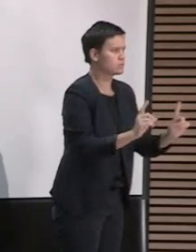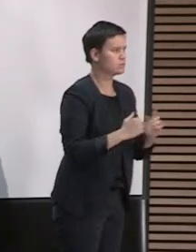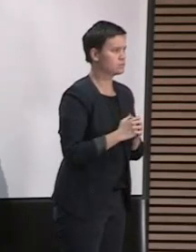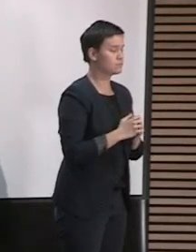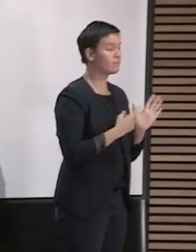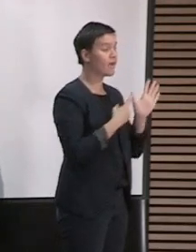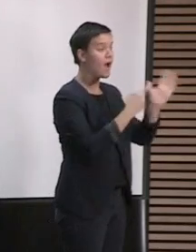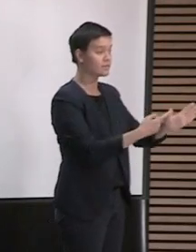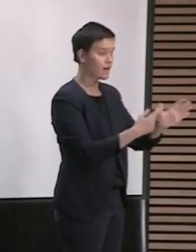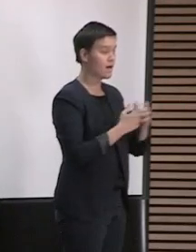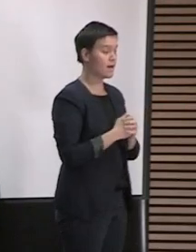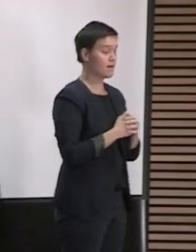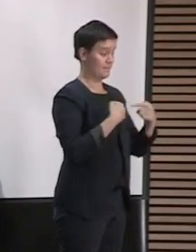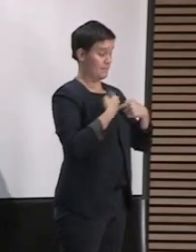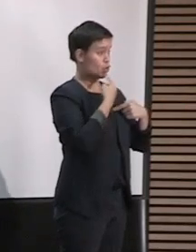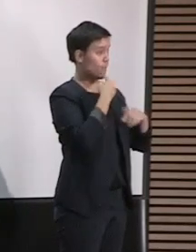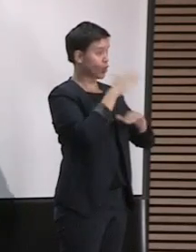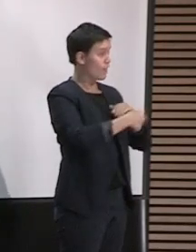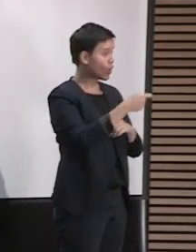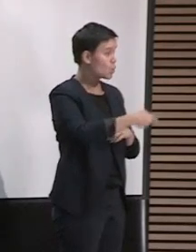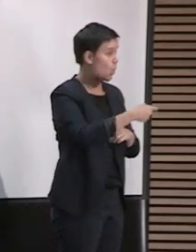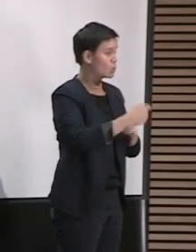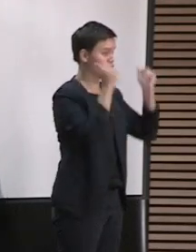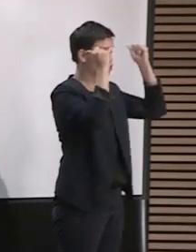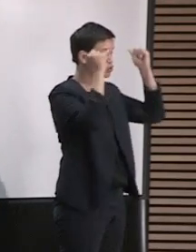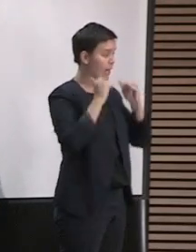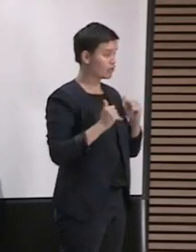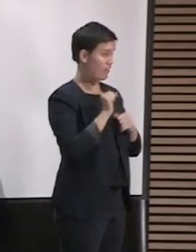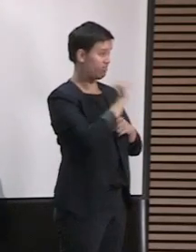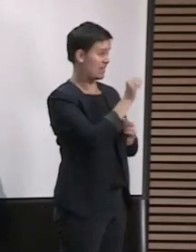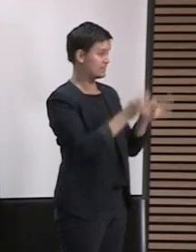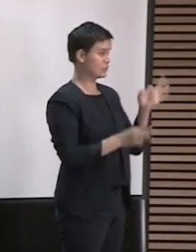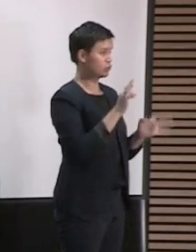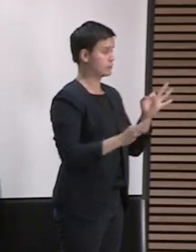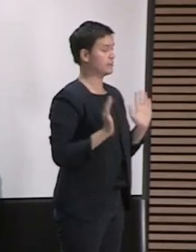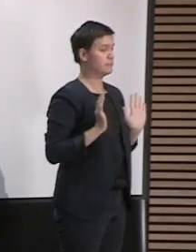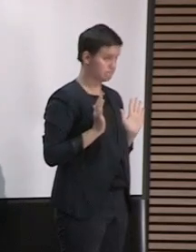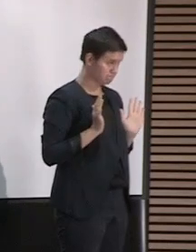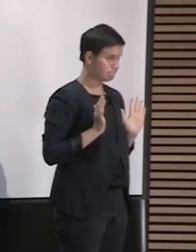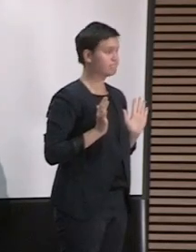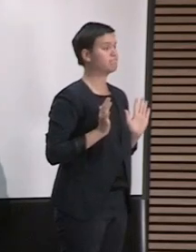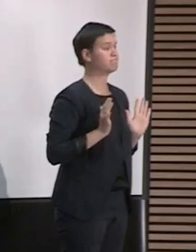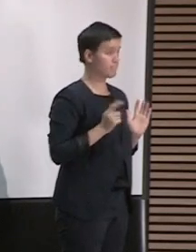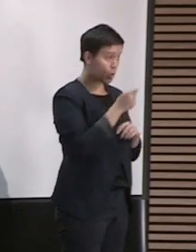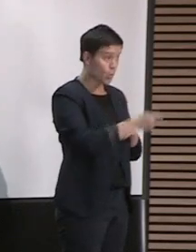nana i tango tana tamaiti tokorua ki te tangihanga, i whiwhi tokorua ia wiki whare herehere. Kei te kite koe i te